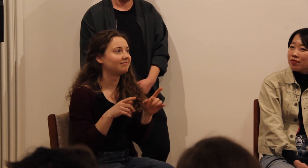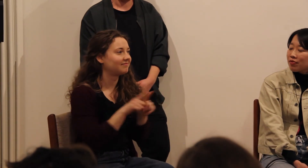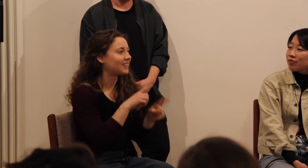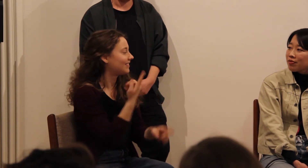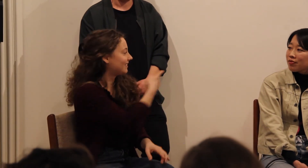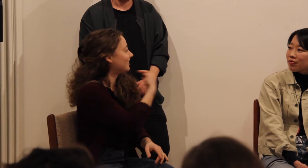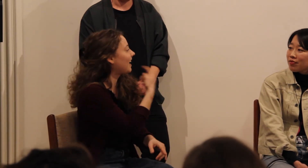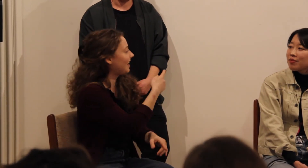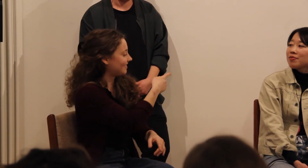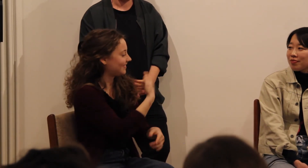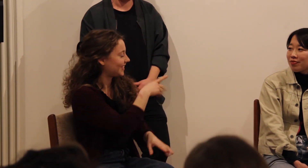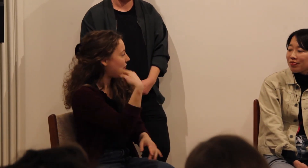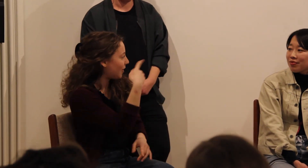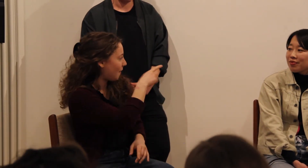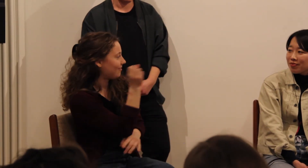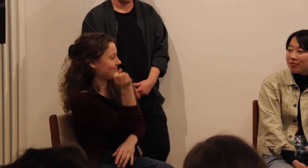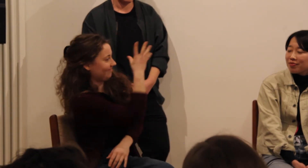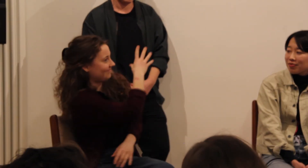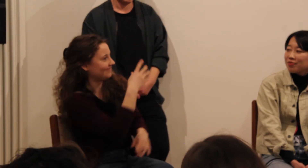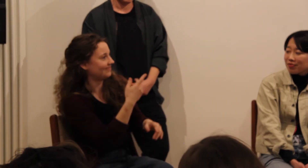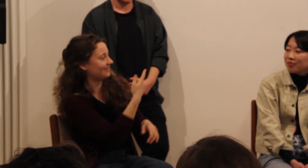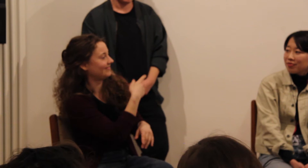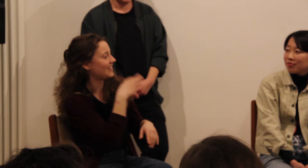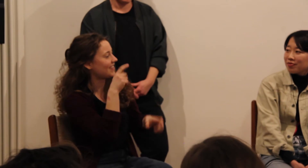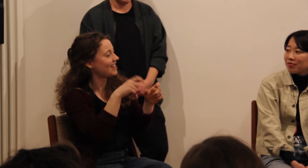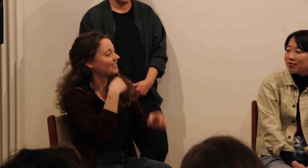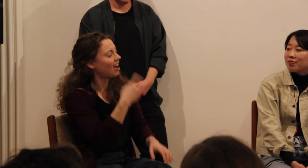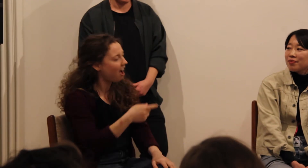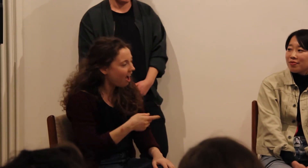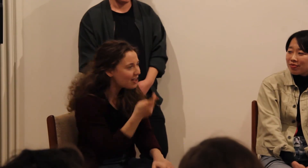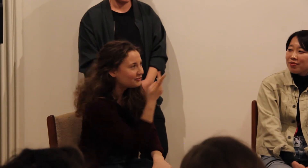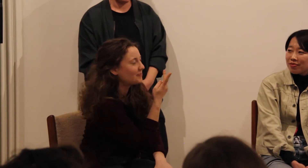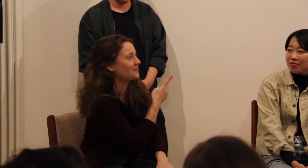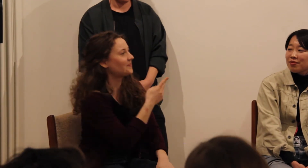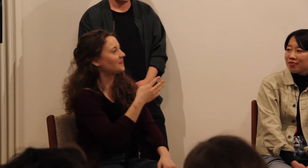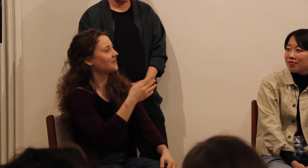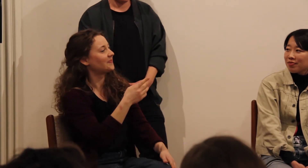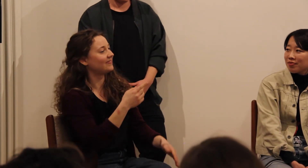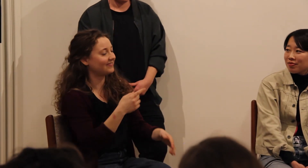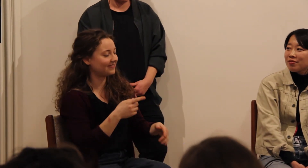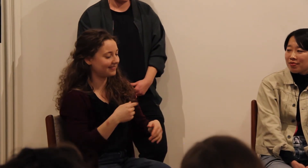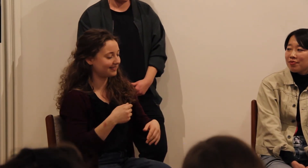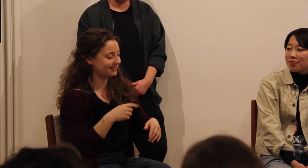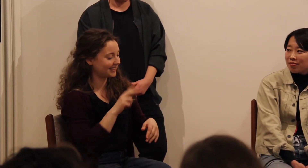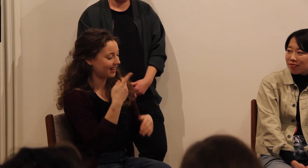und eine Verbindung gefühlt als zu anderen Menschen aus Deutschland die halt keinen Migrationshintergrund haben oder halt nicht ähnliche Erfahrungen.